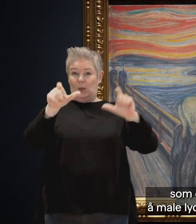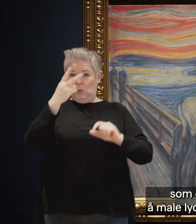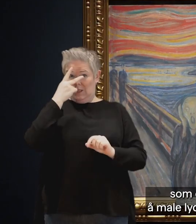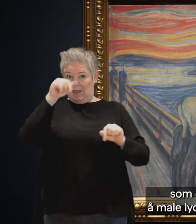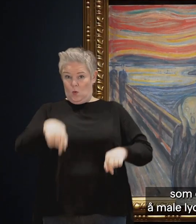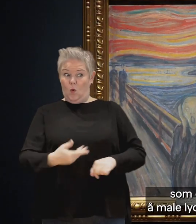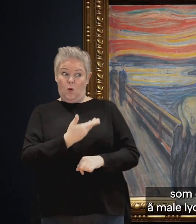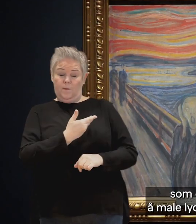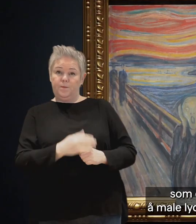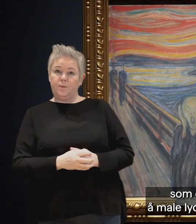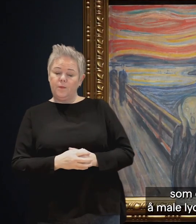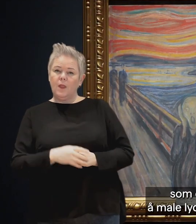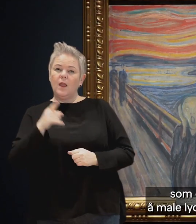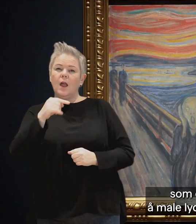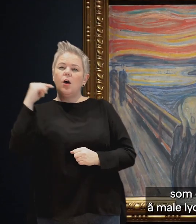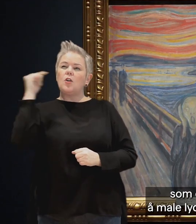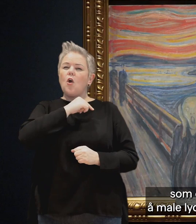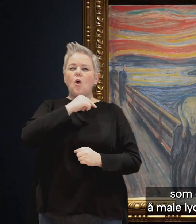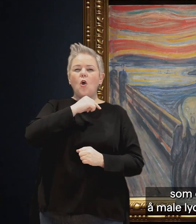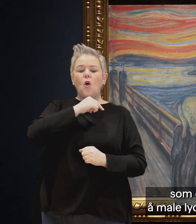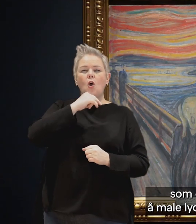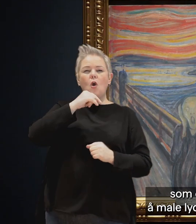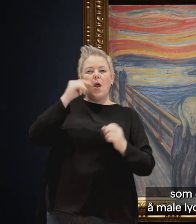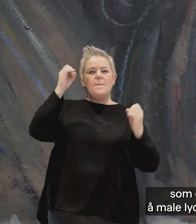som om Munch forsøkte å male lyden av et skrik i naturen.